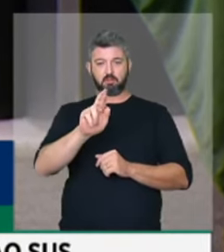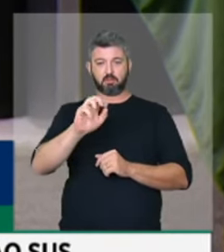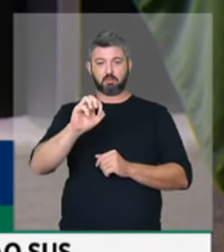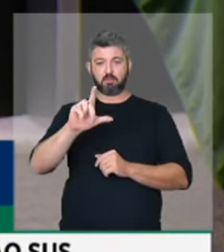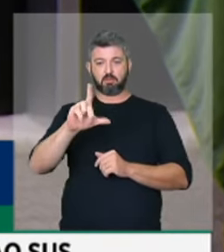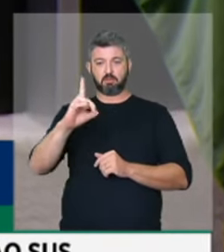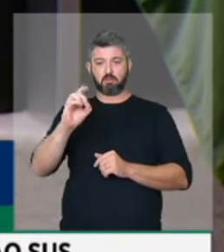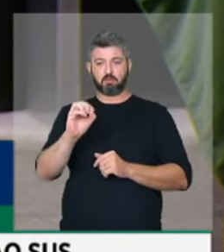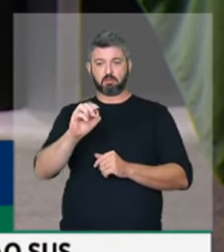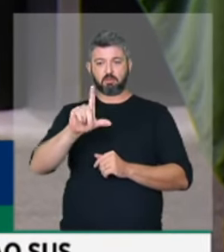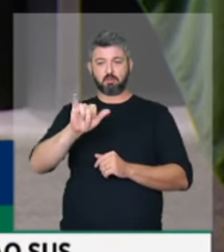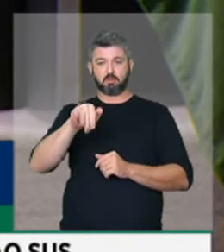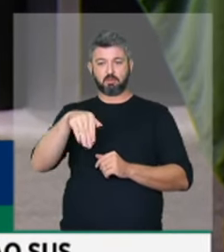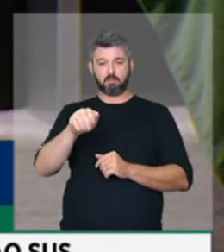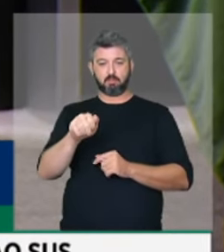DE TODOS E AROLDI LIMA É